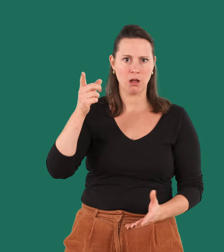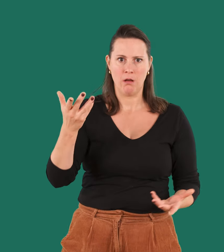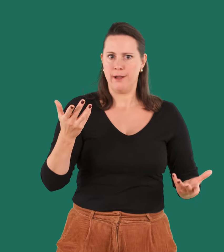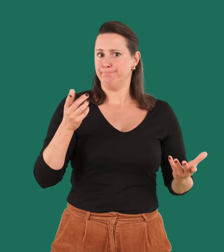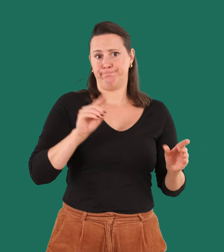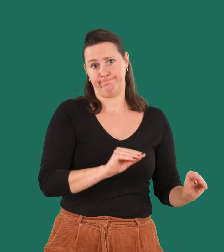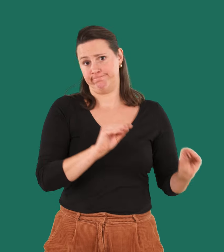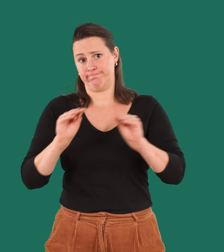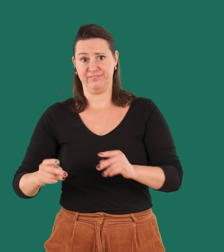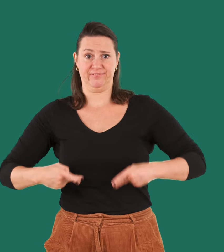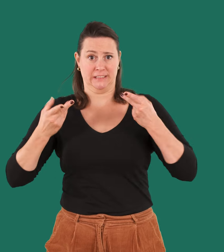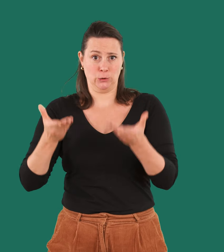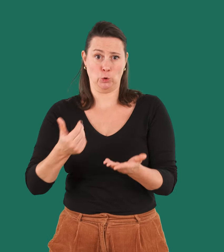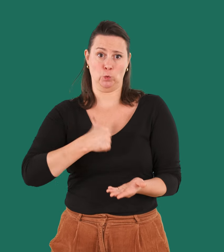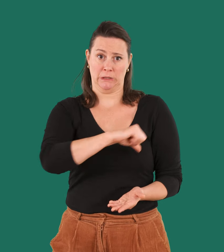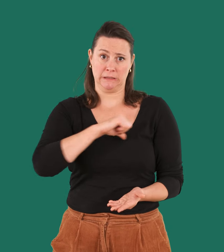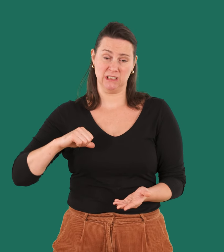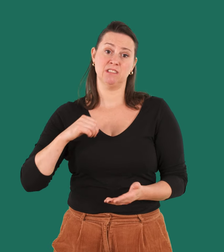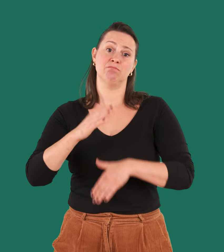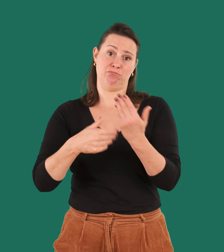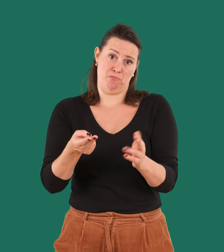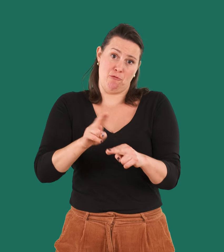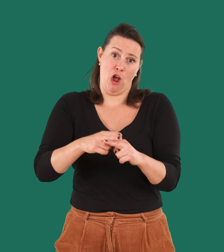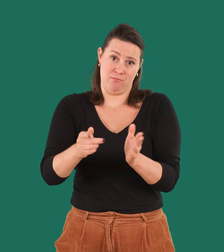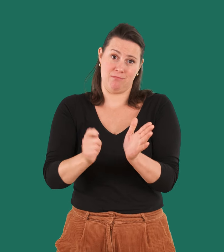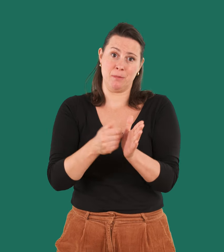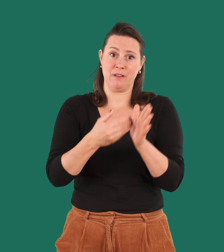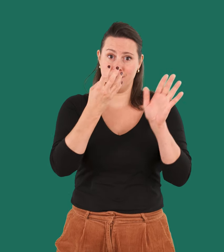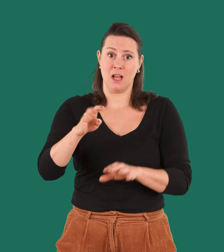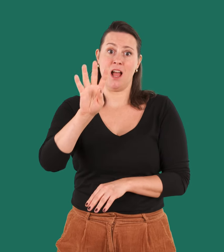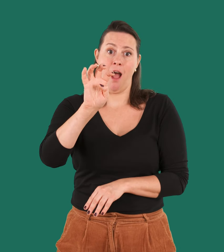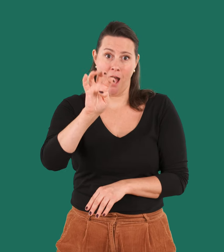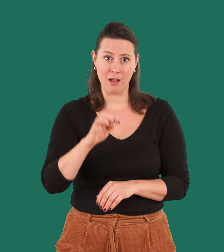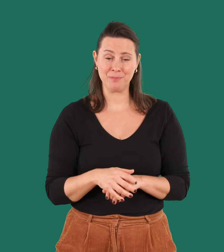il s’installe en Suisse où il décède en 1940.